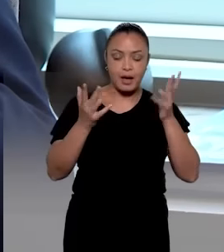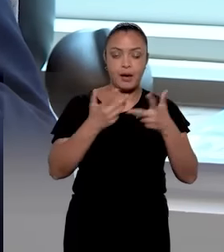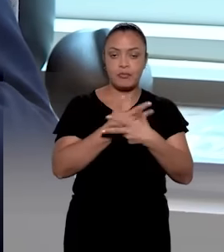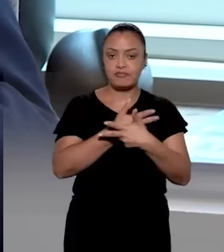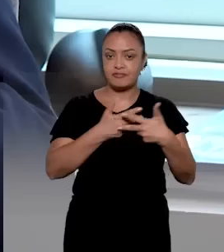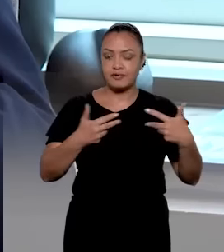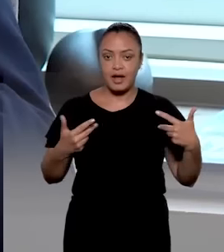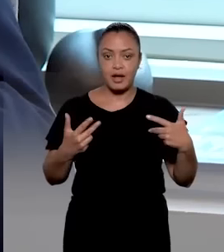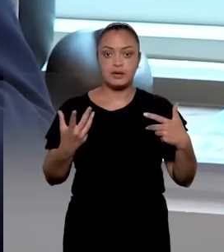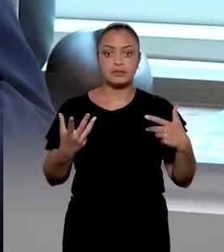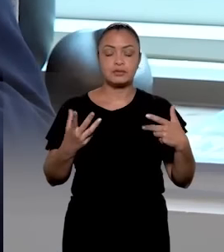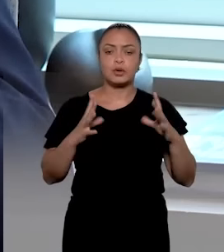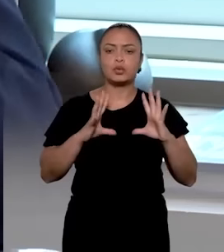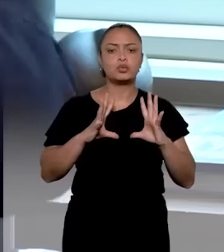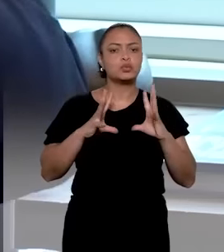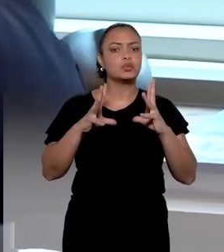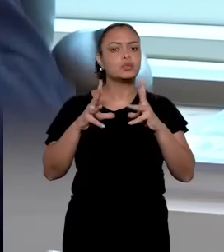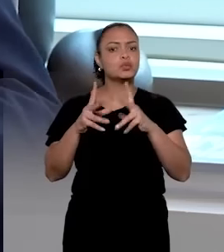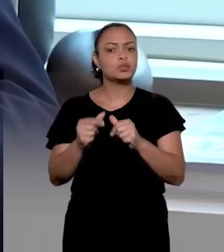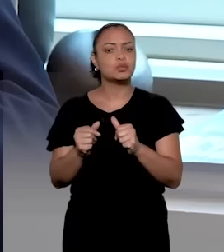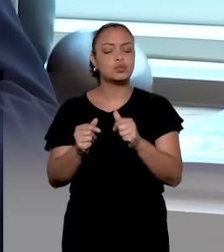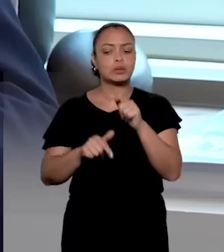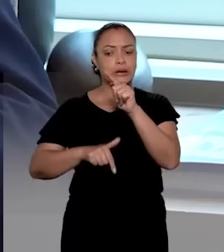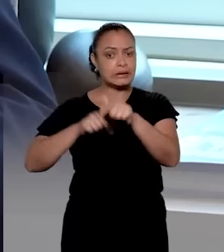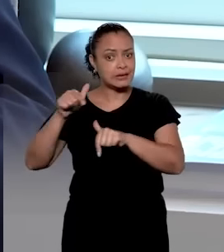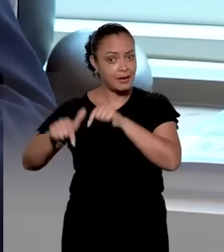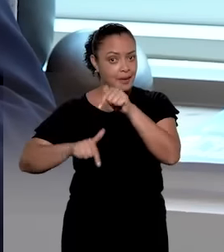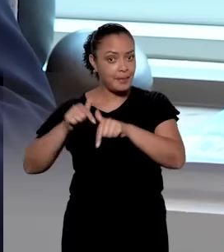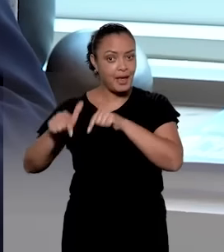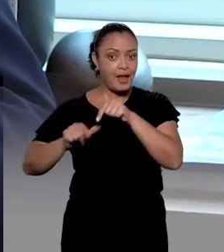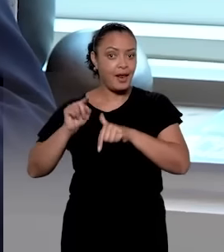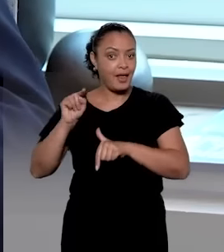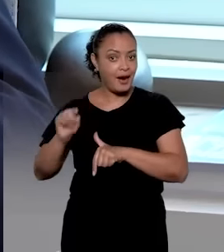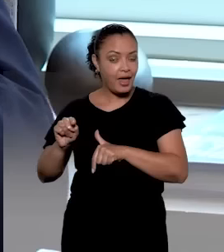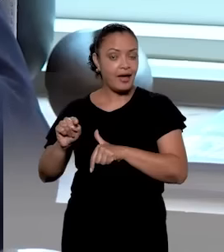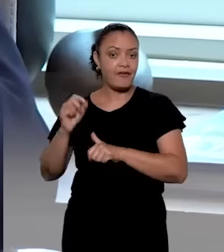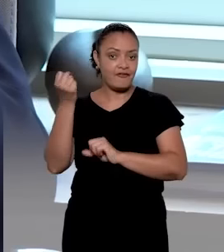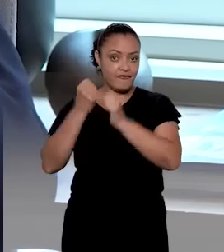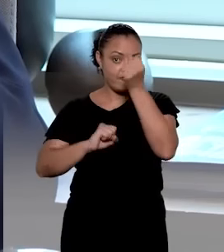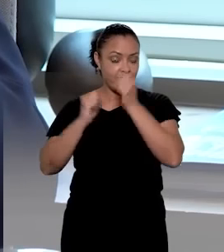de fertilizantes, defensivos, está tudo... todos os funcionários que trabalham nessas fábricas